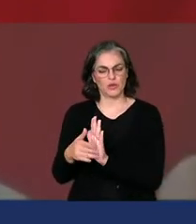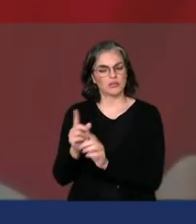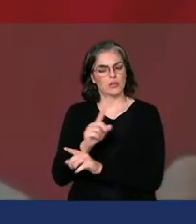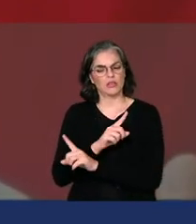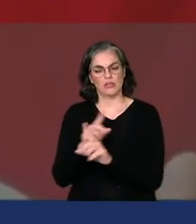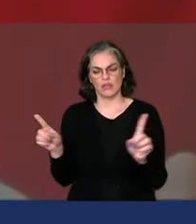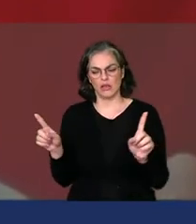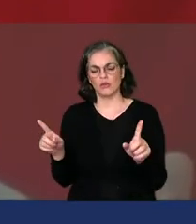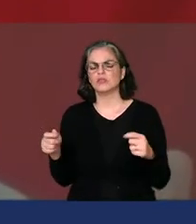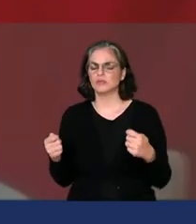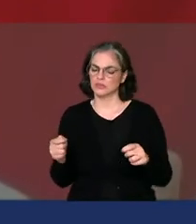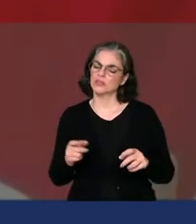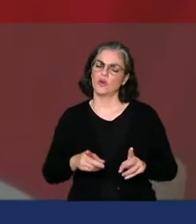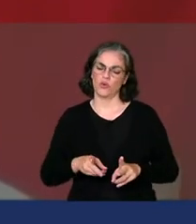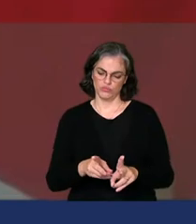TEXTO E CONTRA ESSA PROPOSTA PORQUE A CORRIDA DE CAVALA